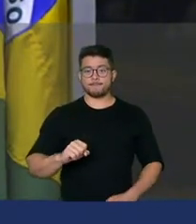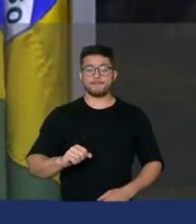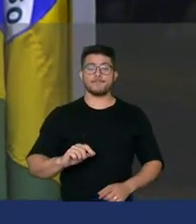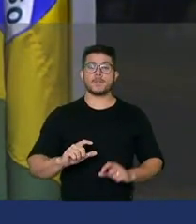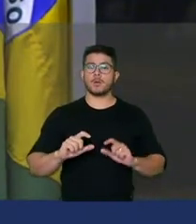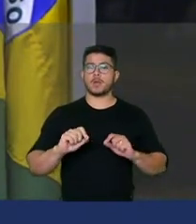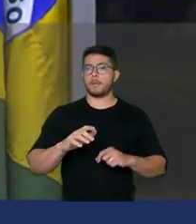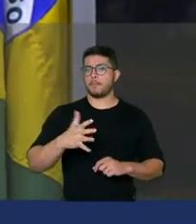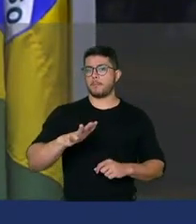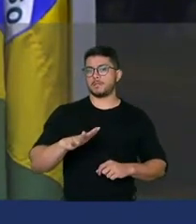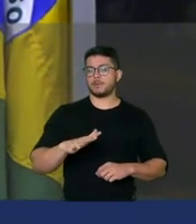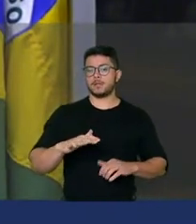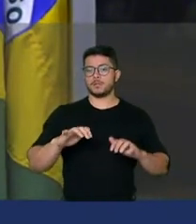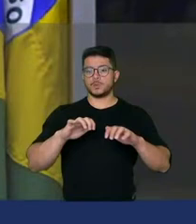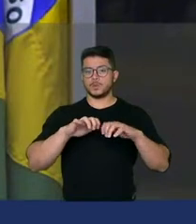CIENTÍFICA E EU NÃO VOU DISCUTIR NÃO É MAIOR DO QUE